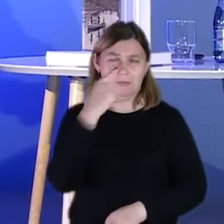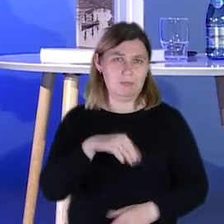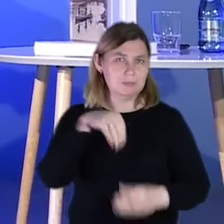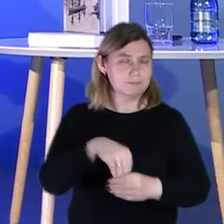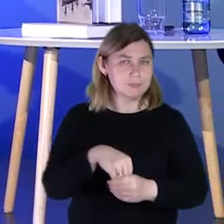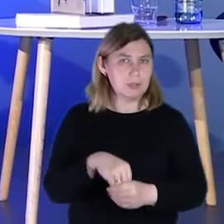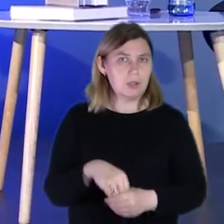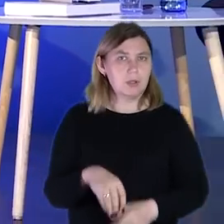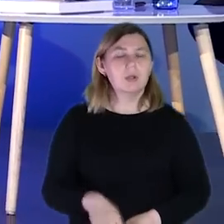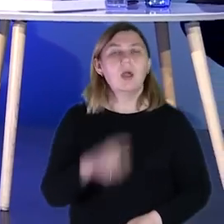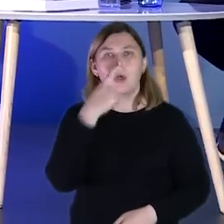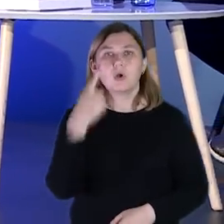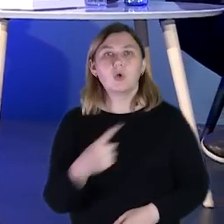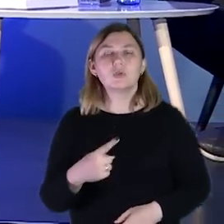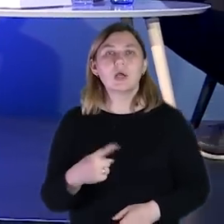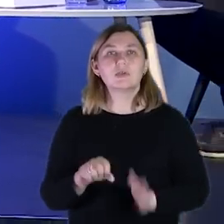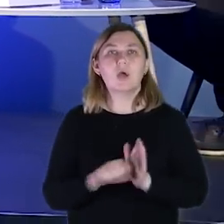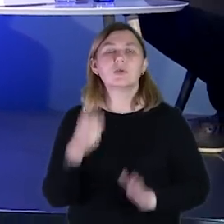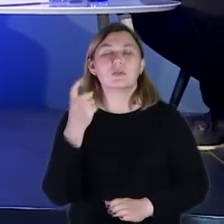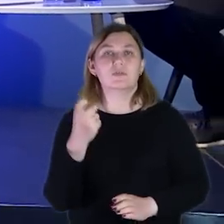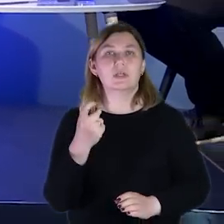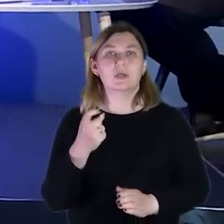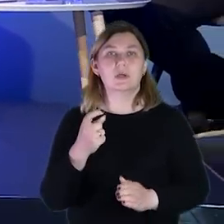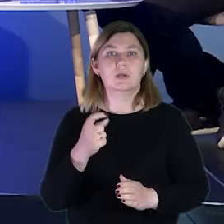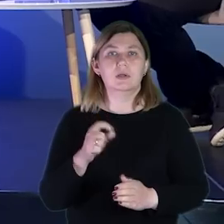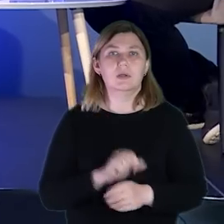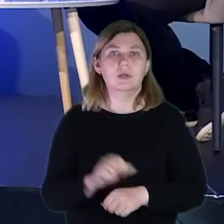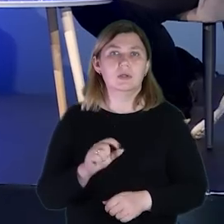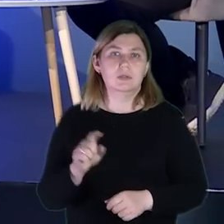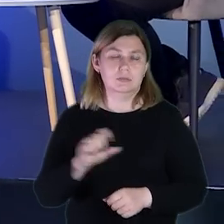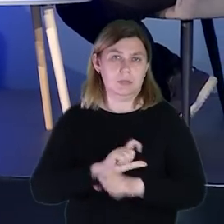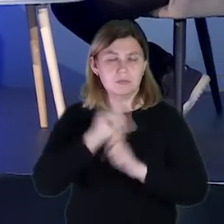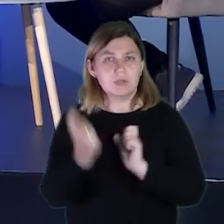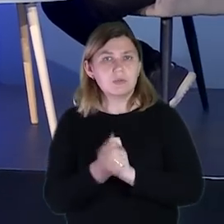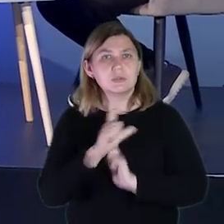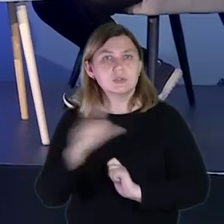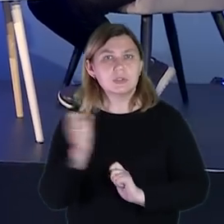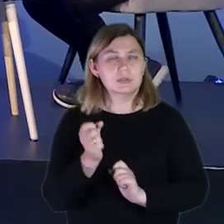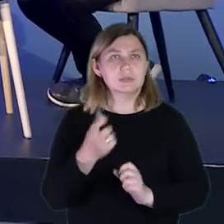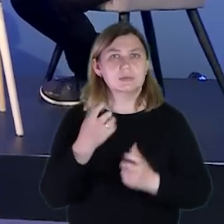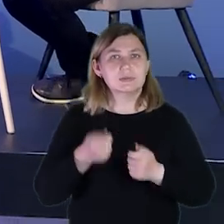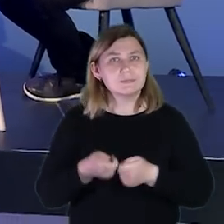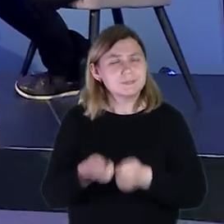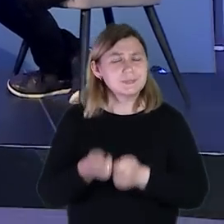I Rosjanie od momentu zawarcia Traktatu ryskiego cały czas inspirowali działania dywersyjne i po